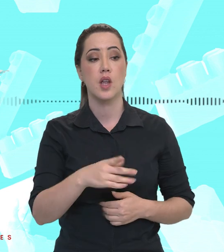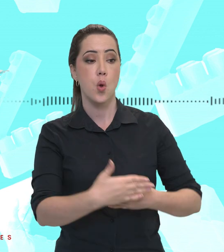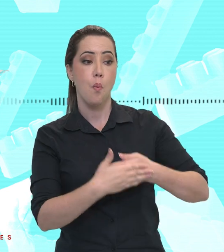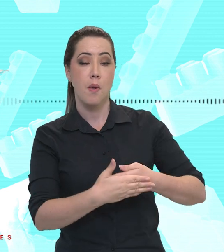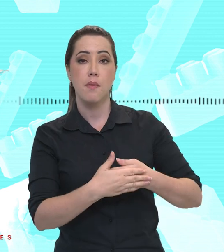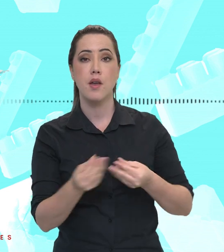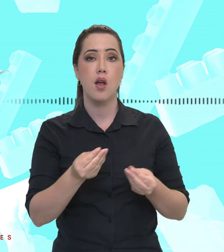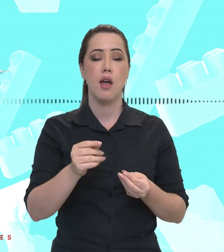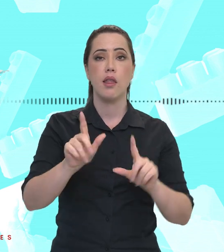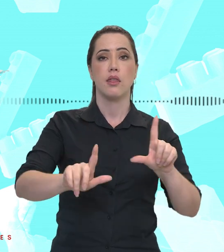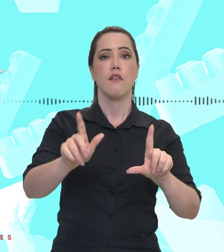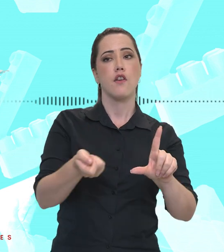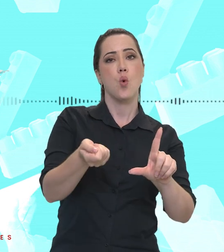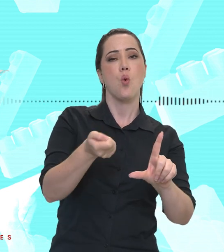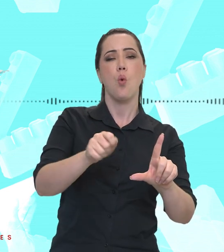[Patrícia] E ela bebê, como é que você controlava o volume?